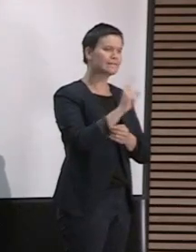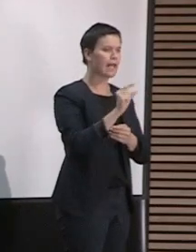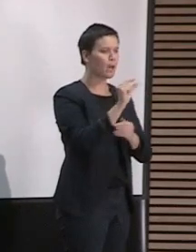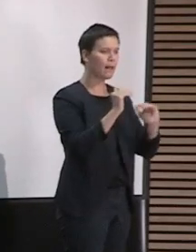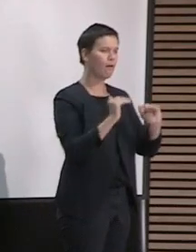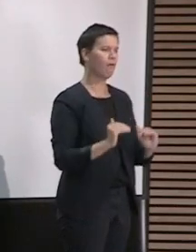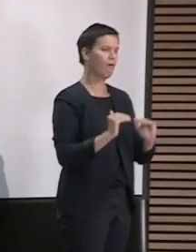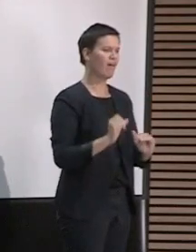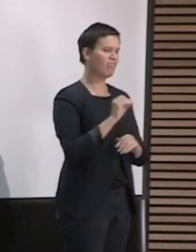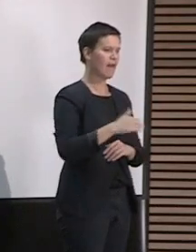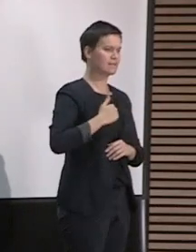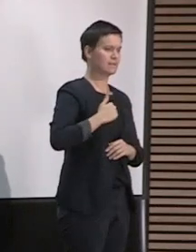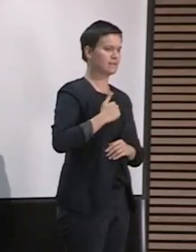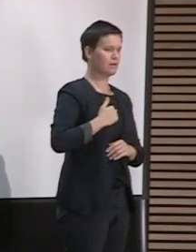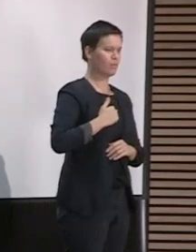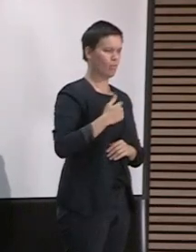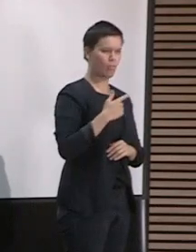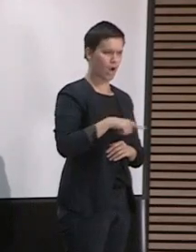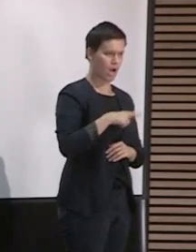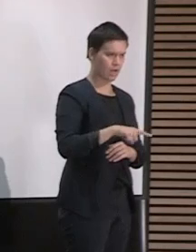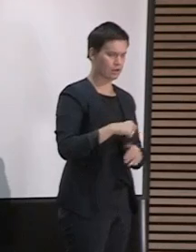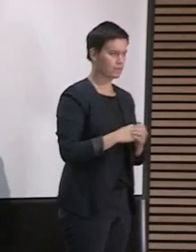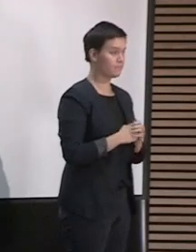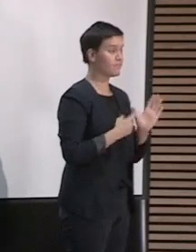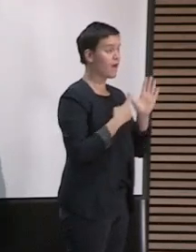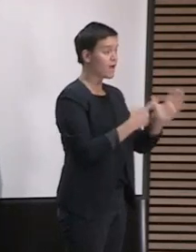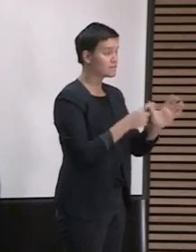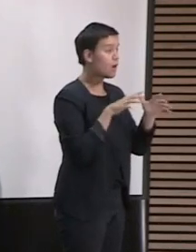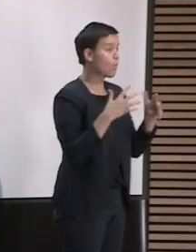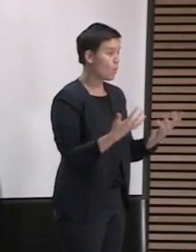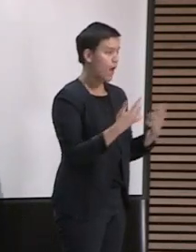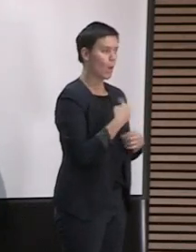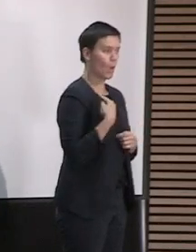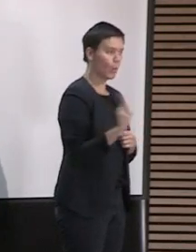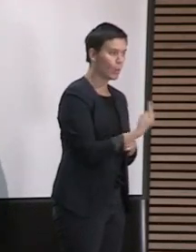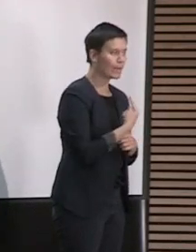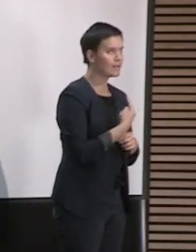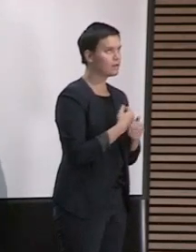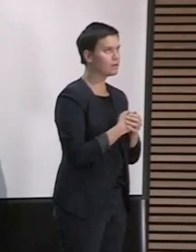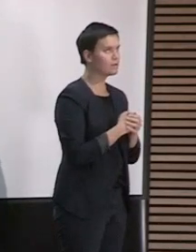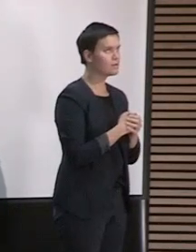me te whakaora COVID kaore i te tau nui. Kua ea- i rongohia pea